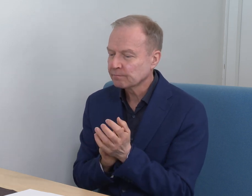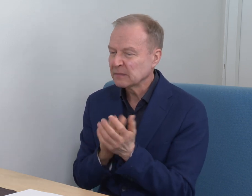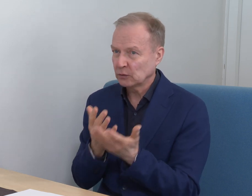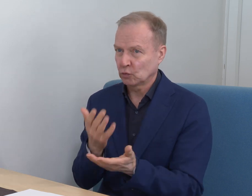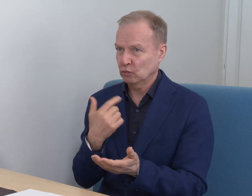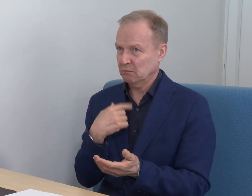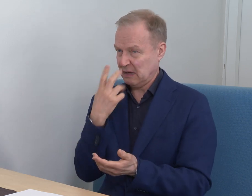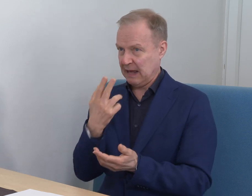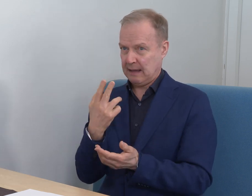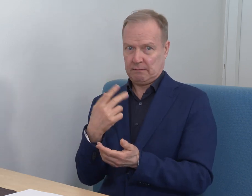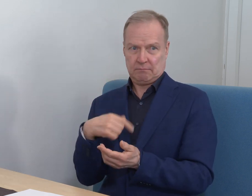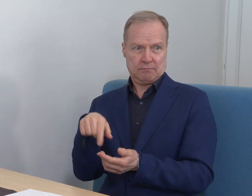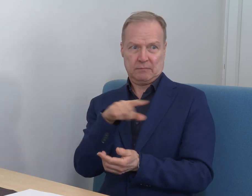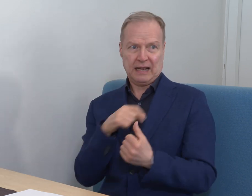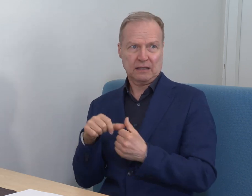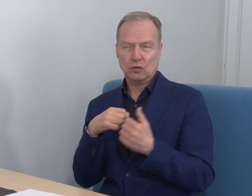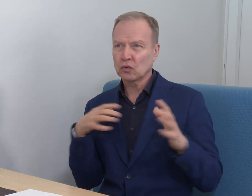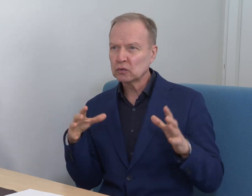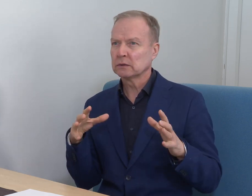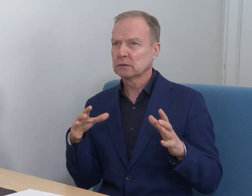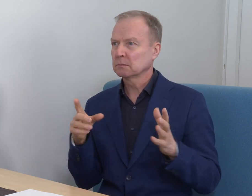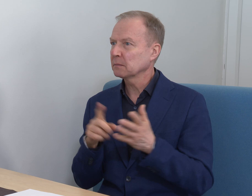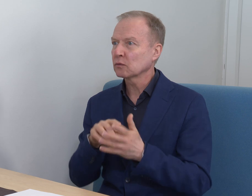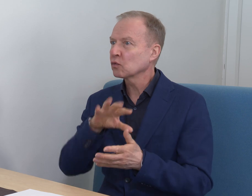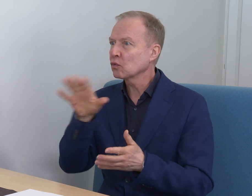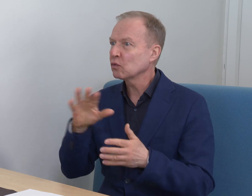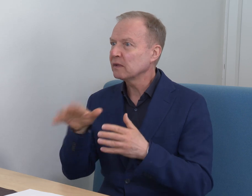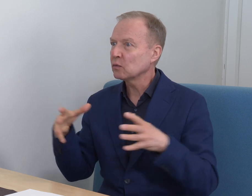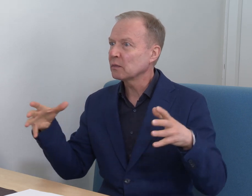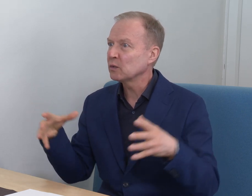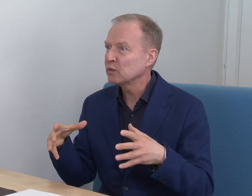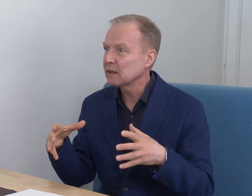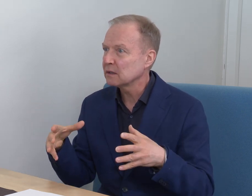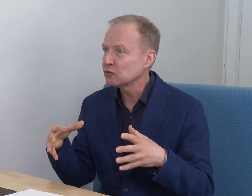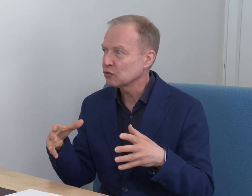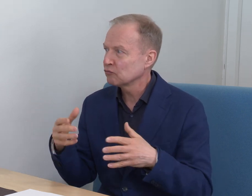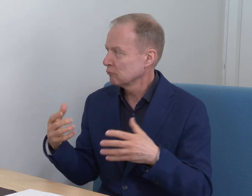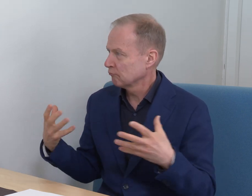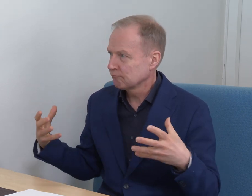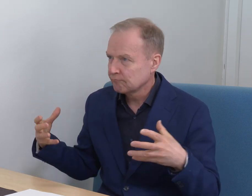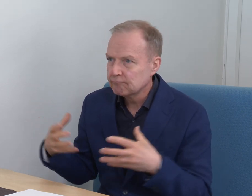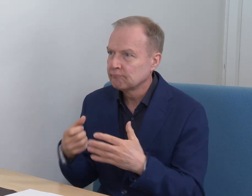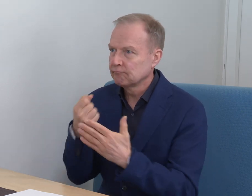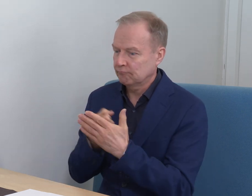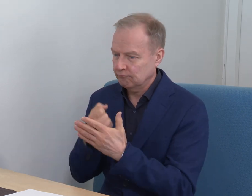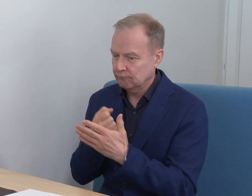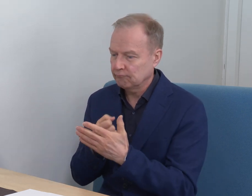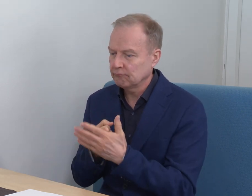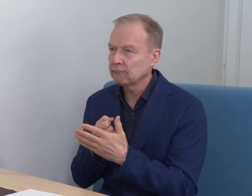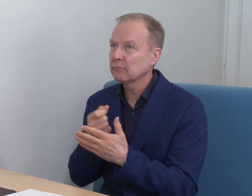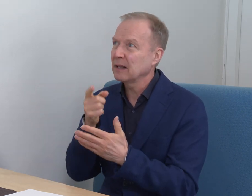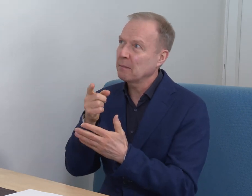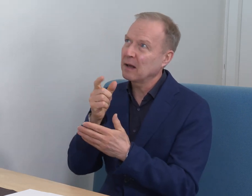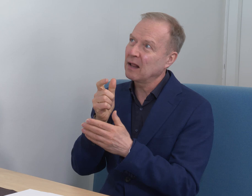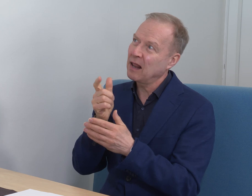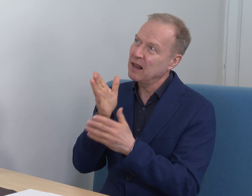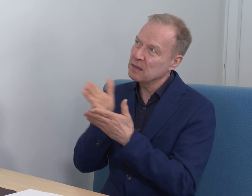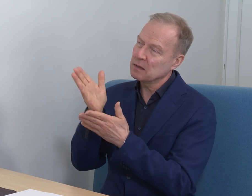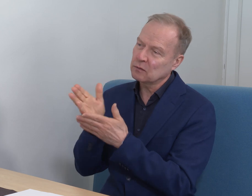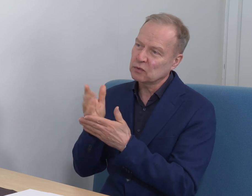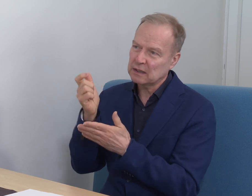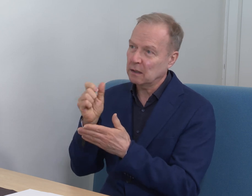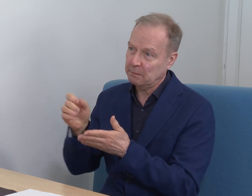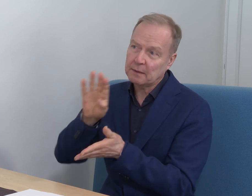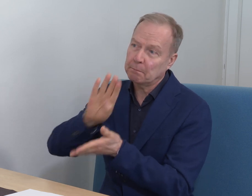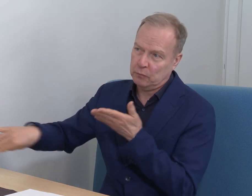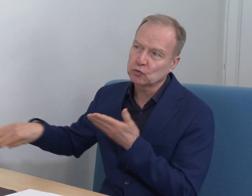Siksi liitossa näemme, että koko viittomakielisen yhteisön yhteinen tavoite on se, että Kela poistaa uudet linjaukset.